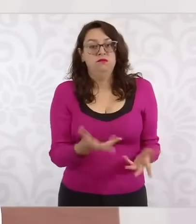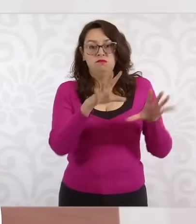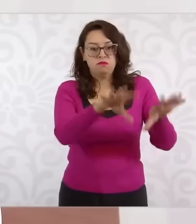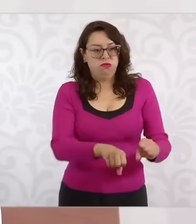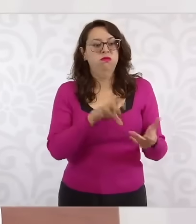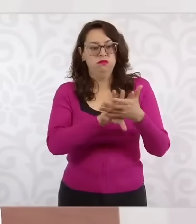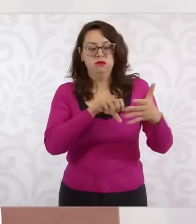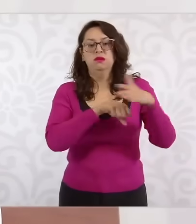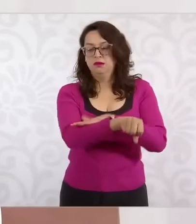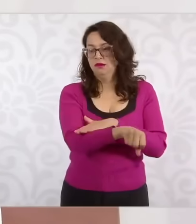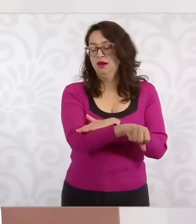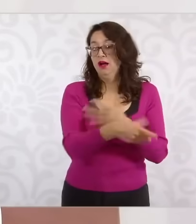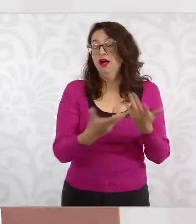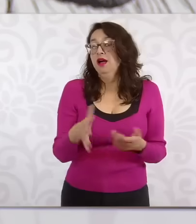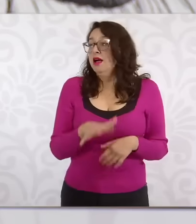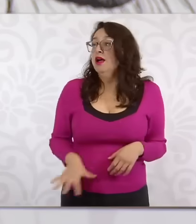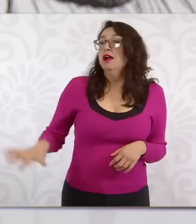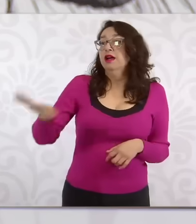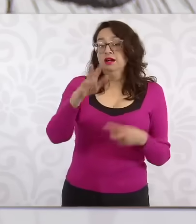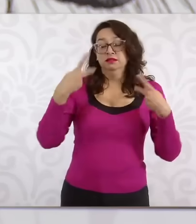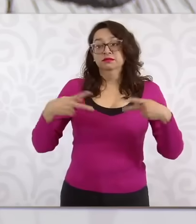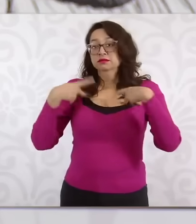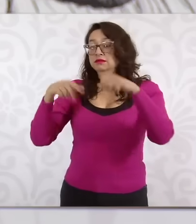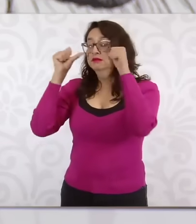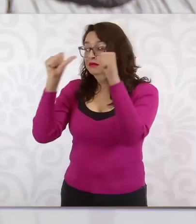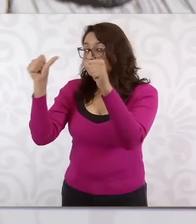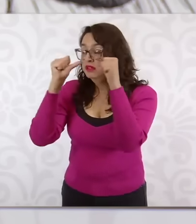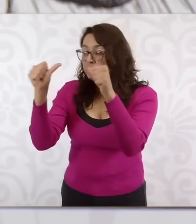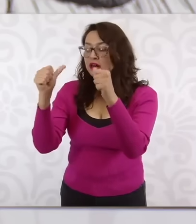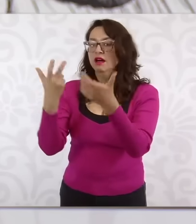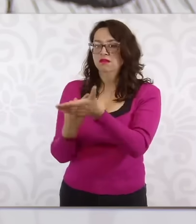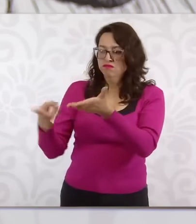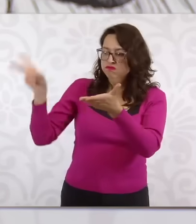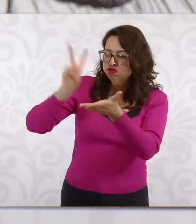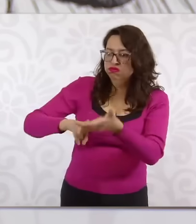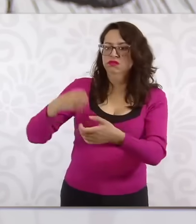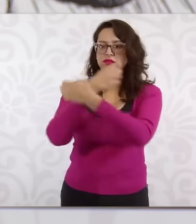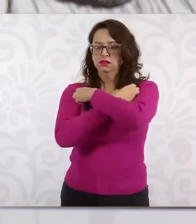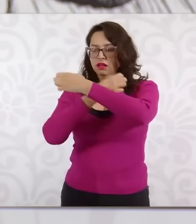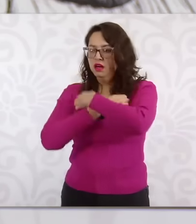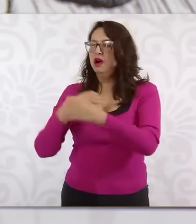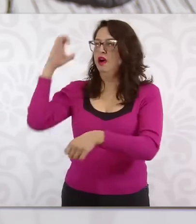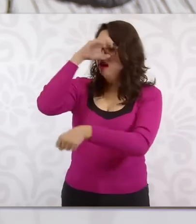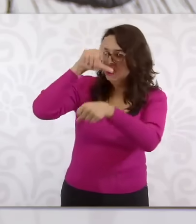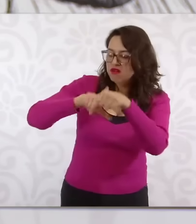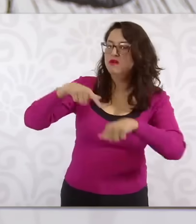fortalecer con más educación y más actividades deportivas y culturales para los jóvenes y al